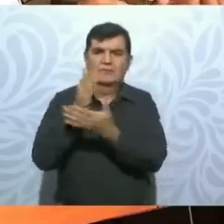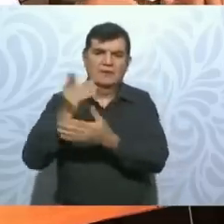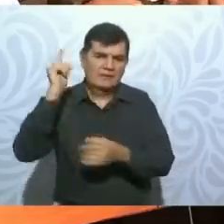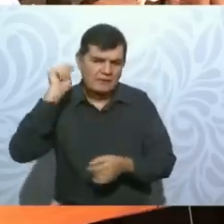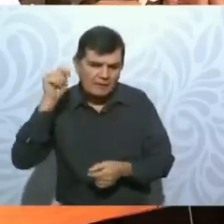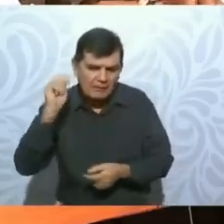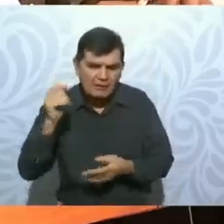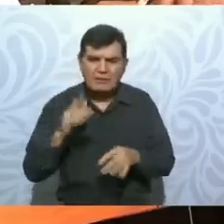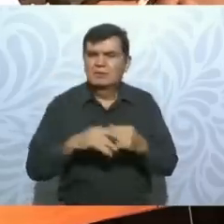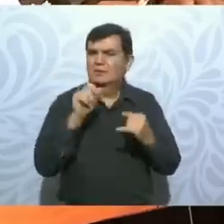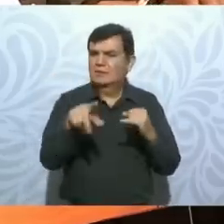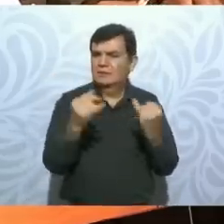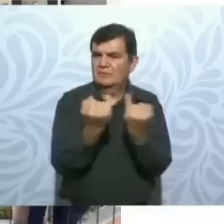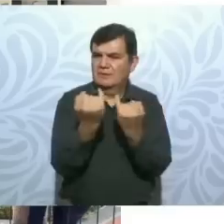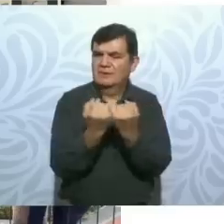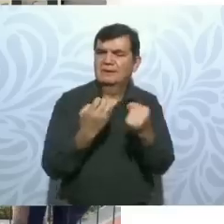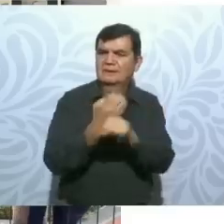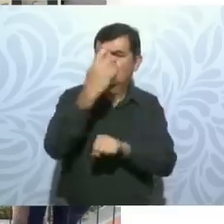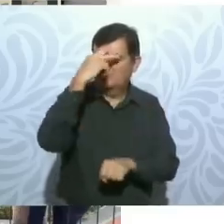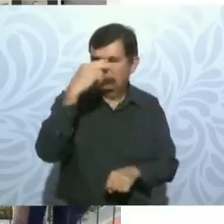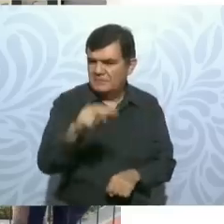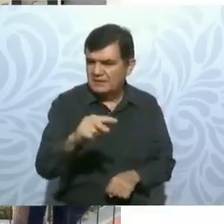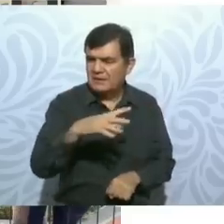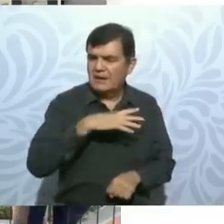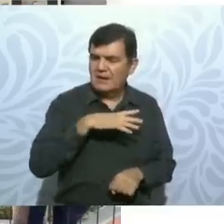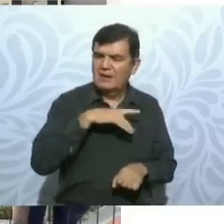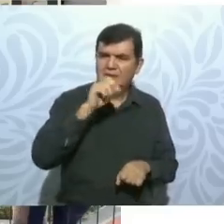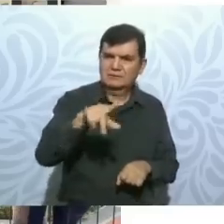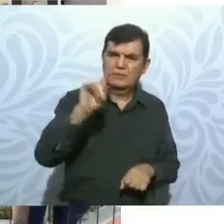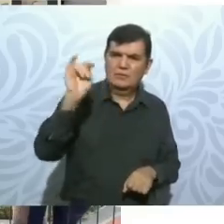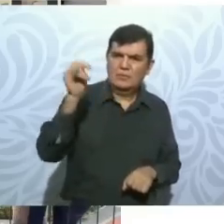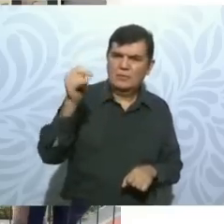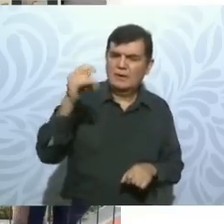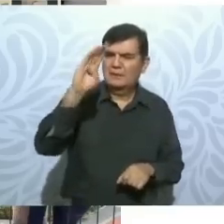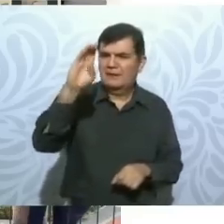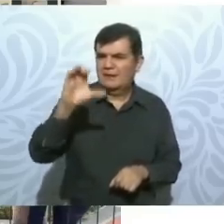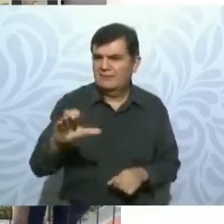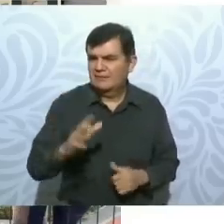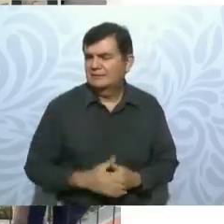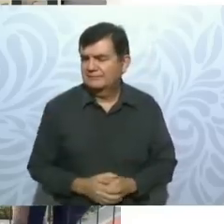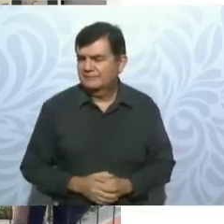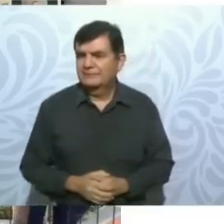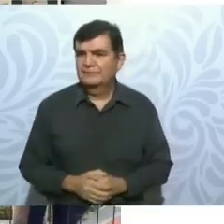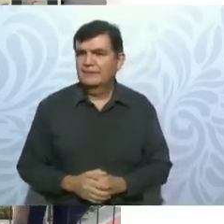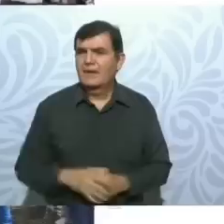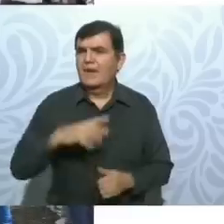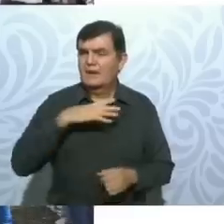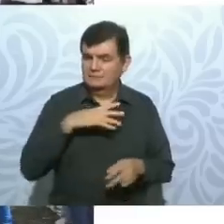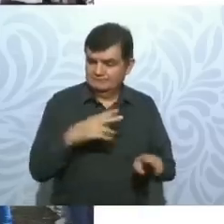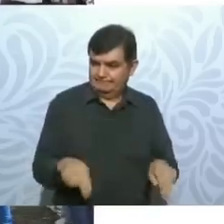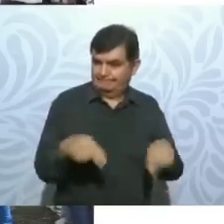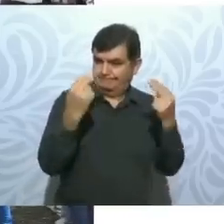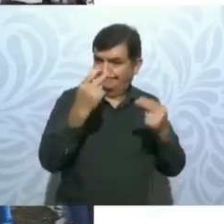también el estado de México y en Tijuana Baja California se trata de llevar a las comunidades